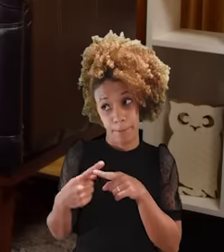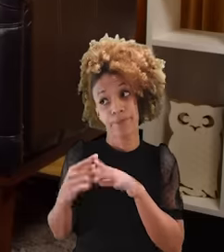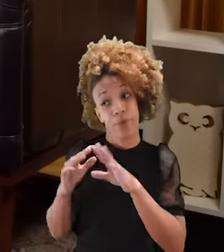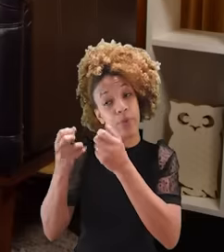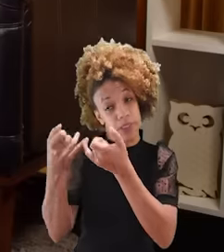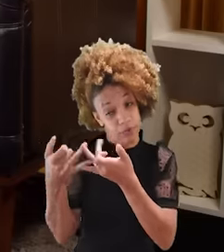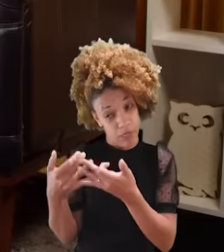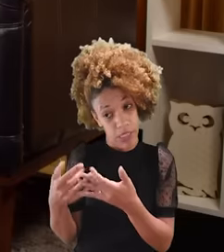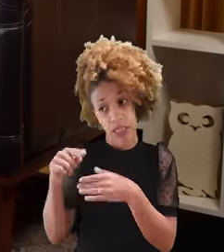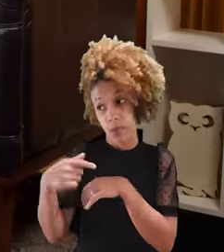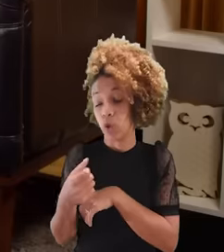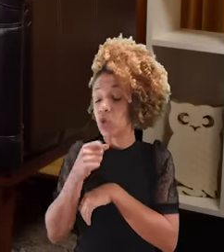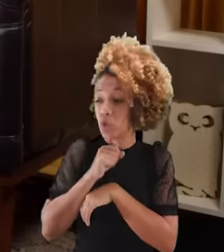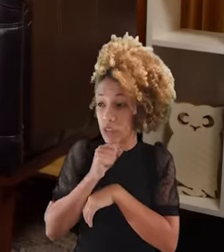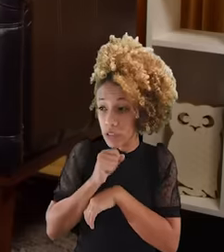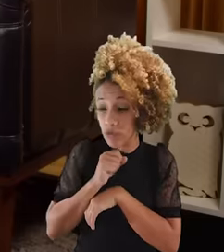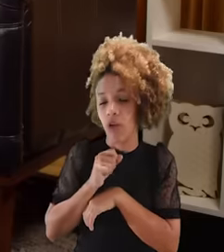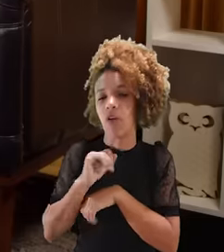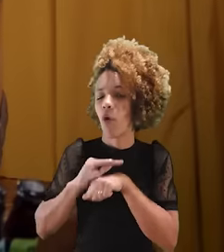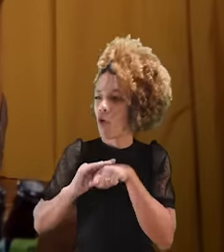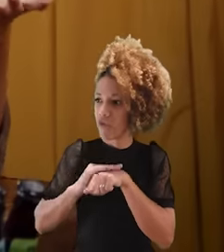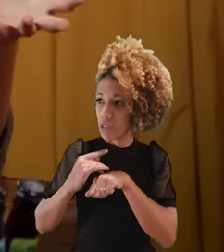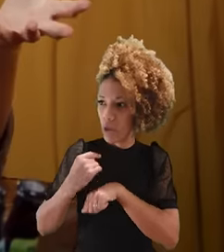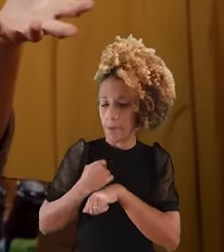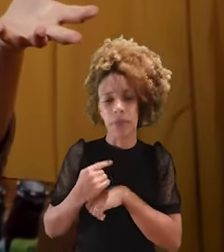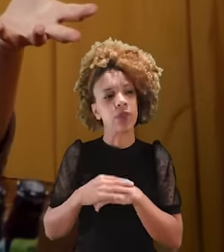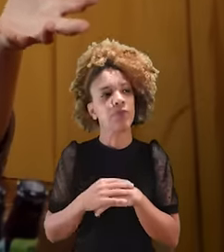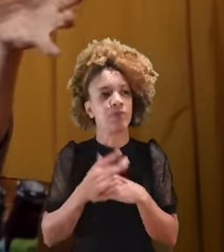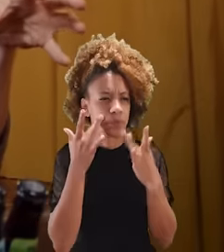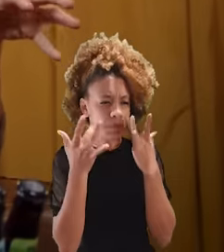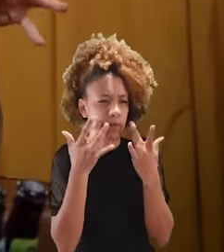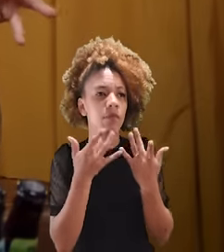até expliquei teve uma senhora que veio falar comigo na saída de um espetáculo falou assim me